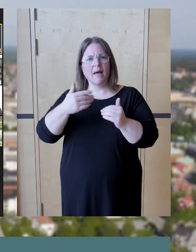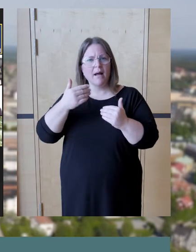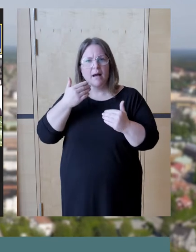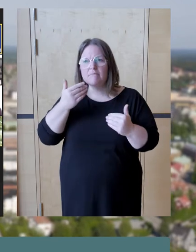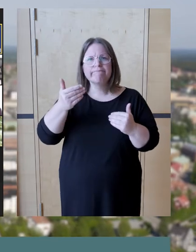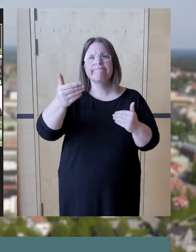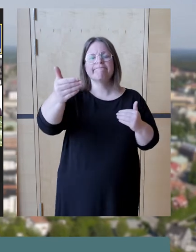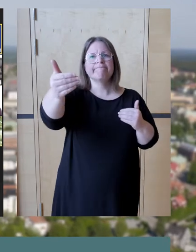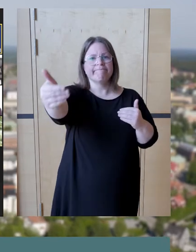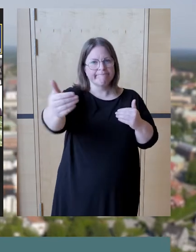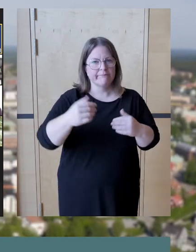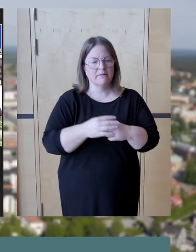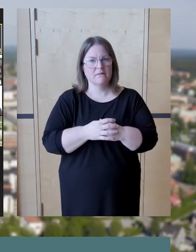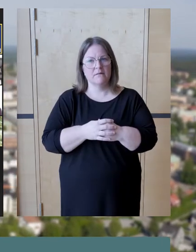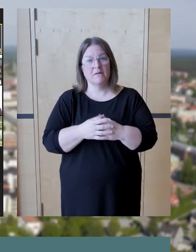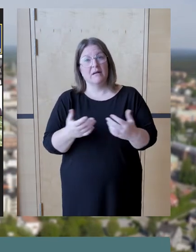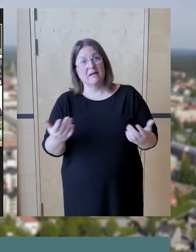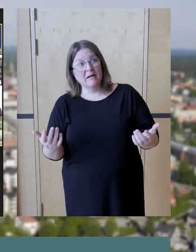Det är nästan i princip omöjligt